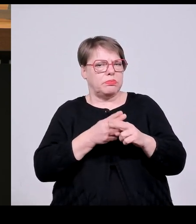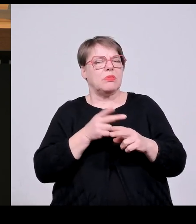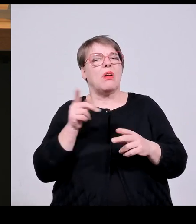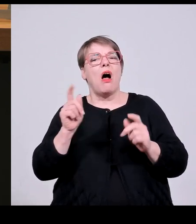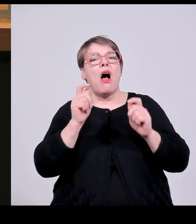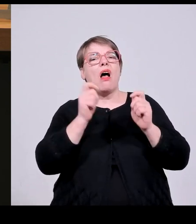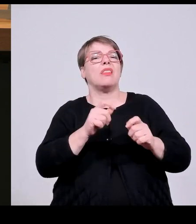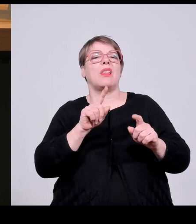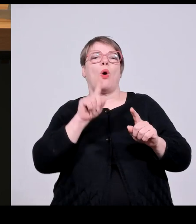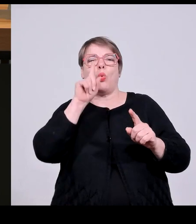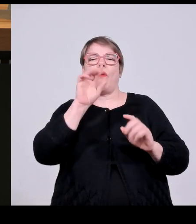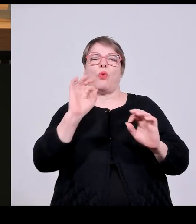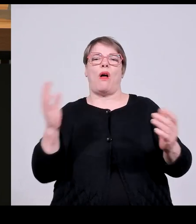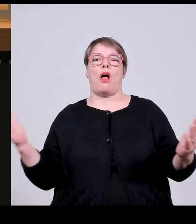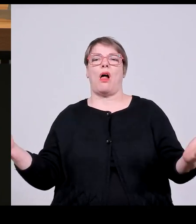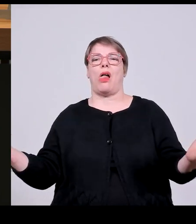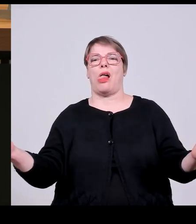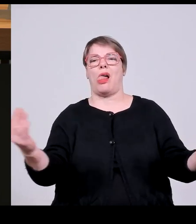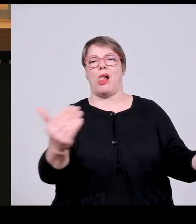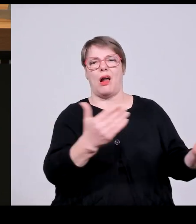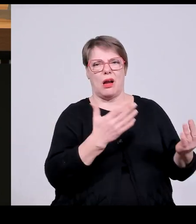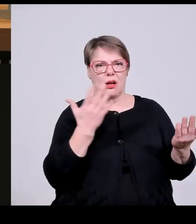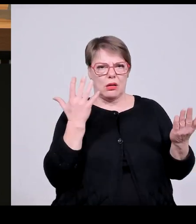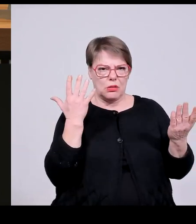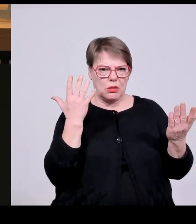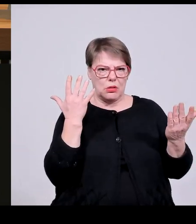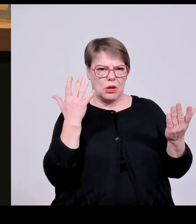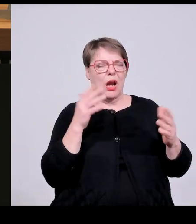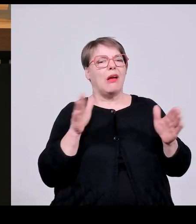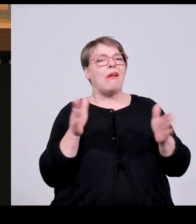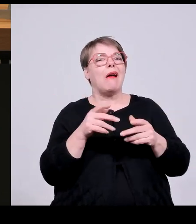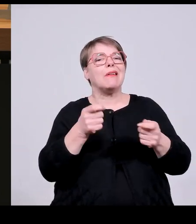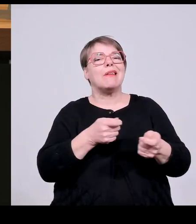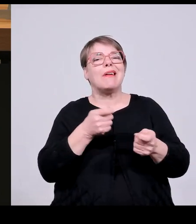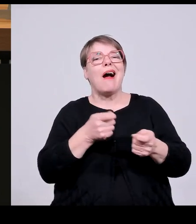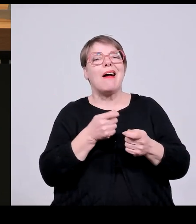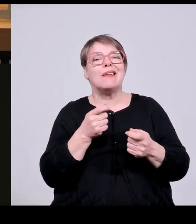ist. Beim Abschreiben des Tempelhofer-Feld-Gesetzes haben